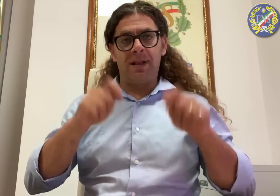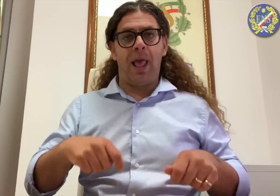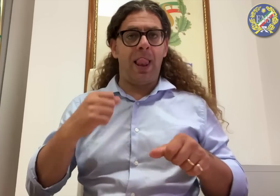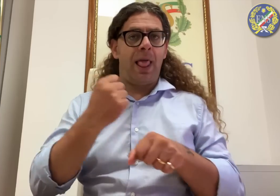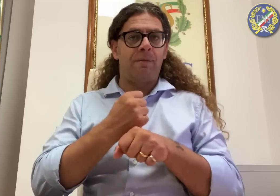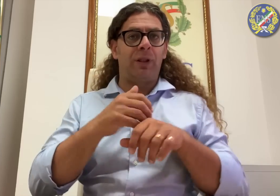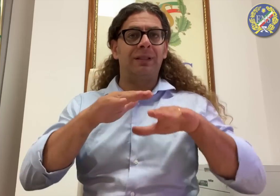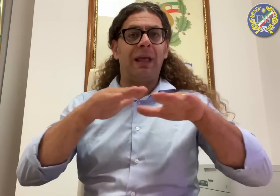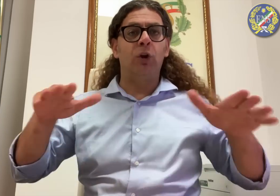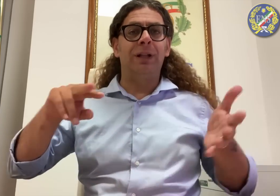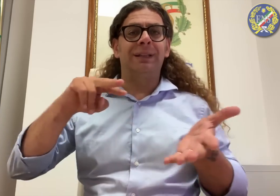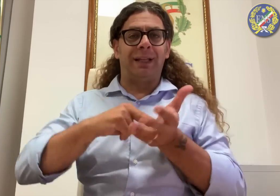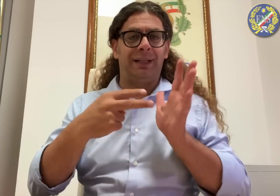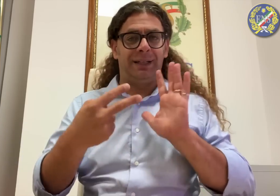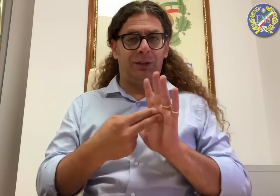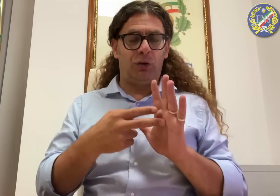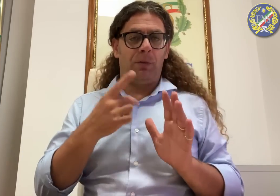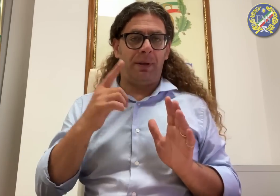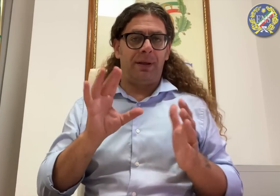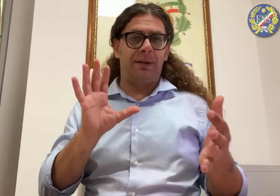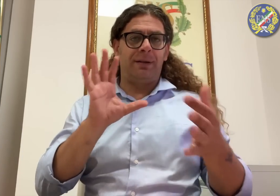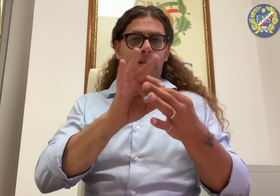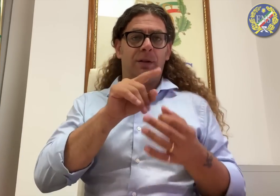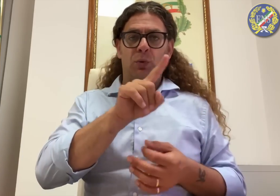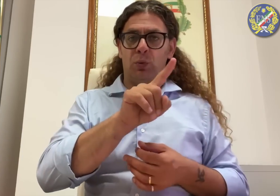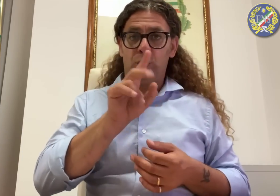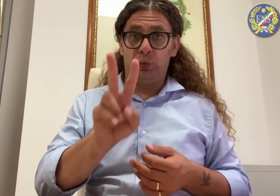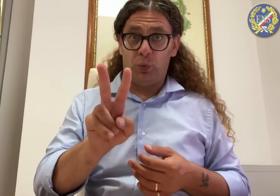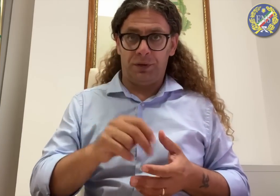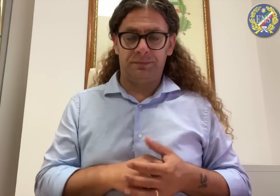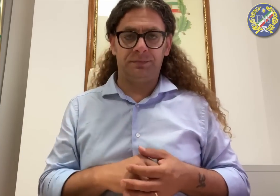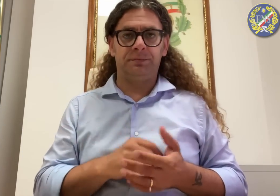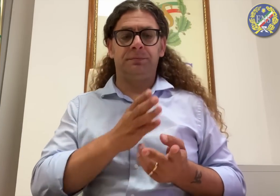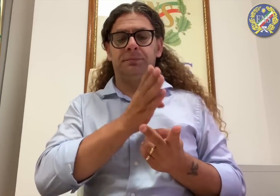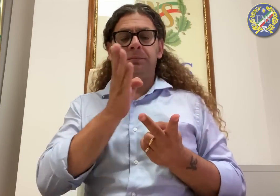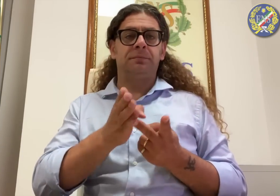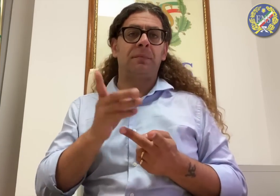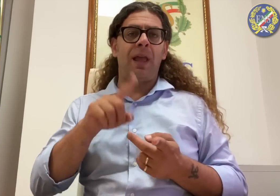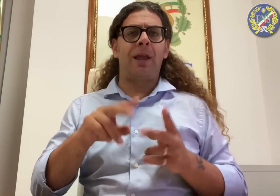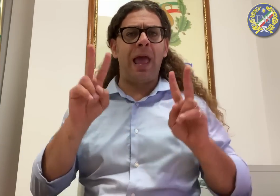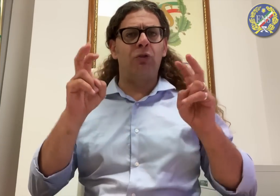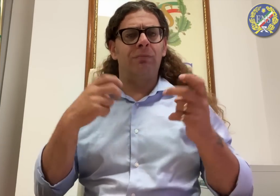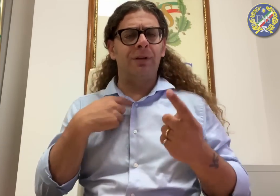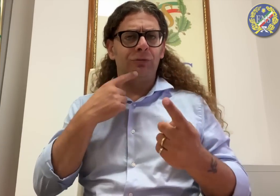un progetto che verrà sottoposto alla valutazione del tavolo tecnico non appena i lavori verranno avviati.